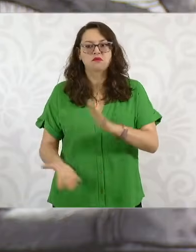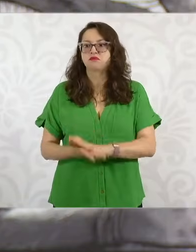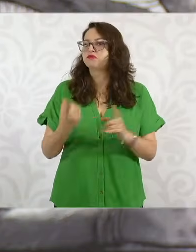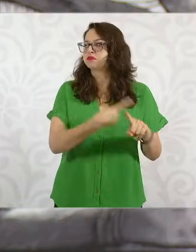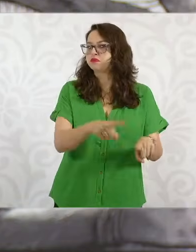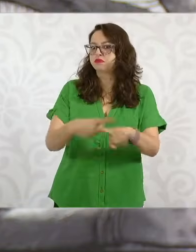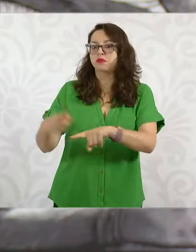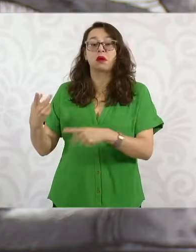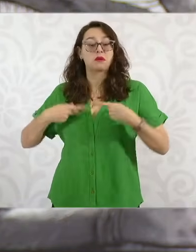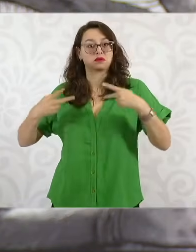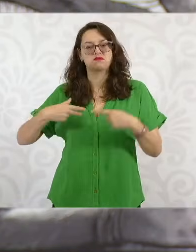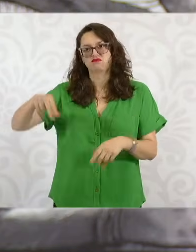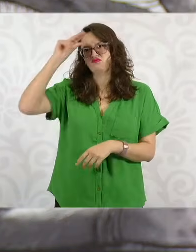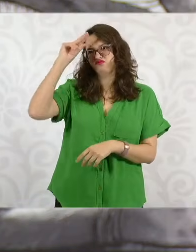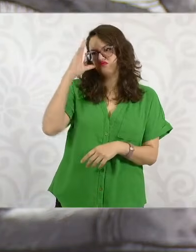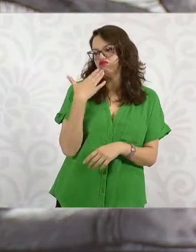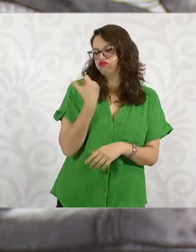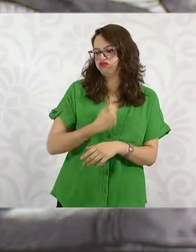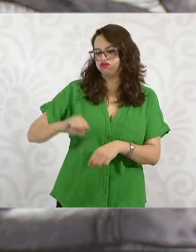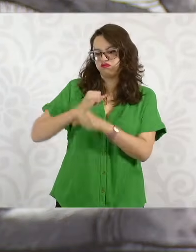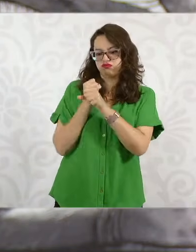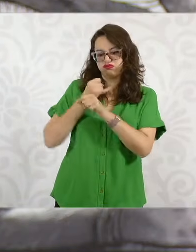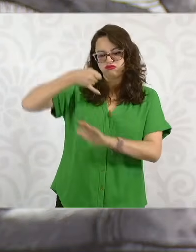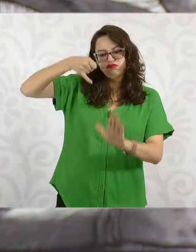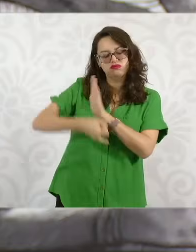en un polo estratégico para la investigación y el desarrollo clínico, por lo que estamos